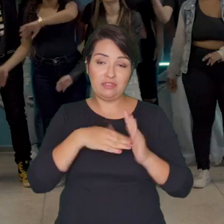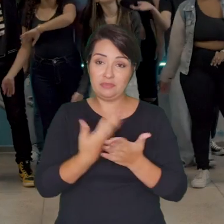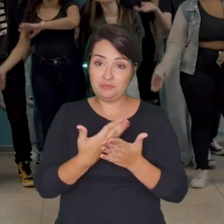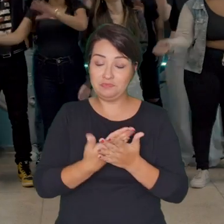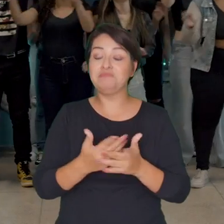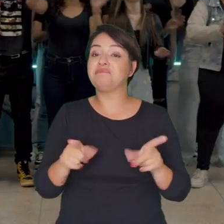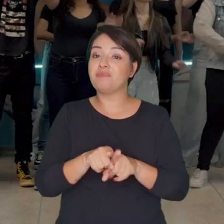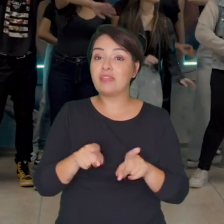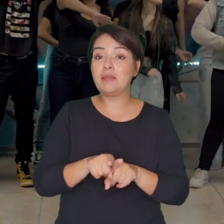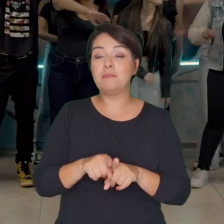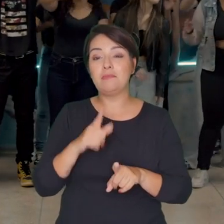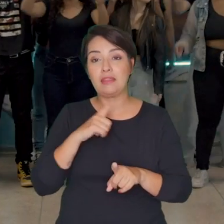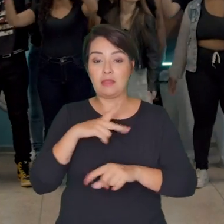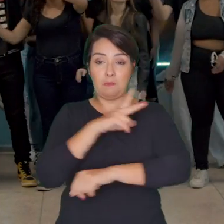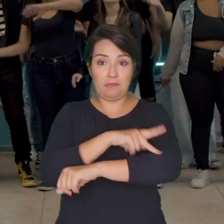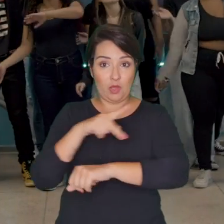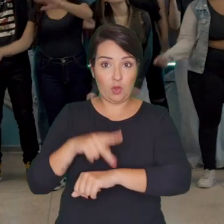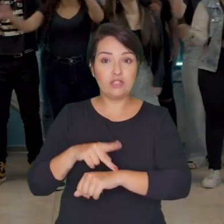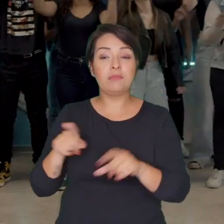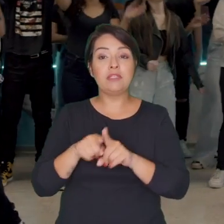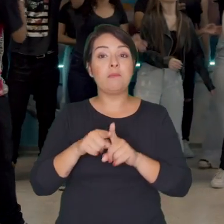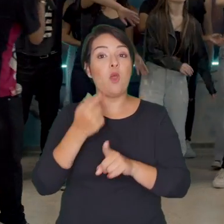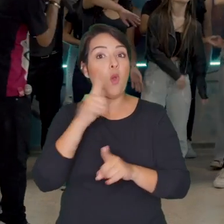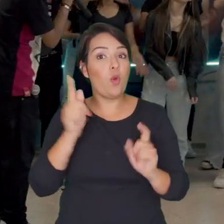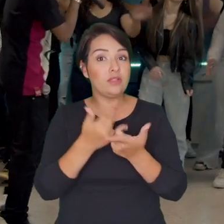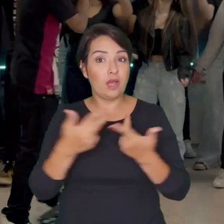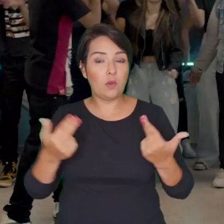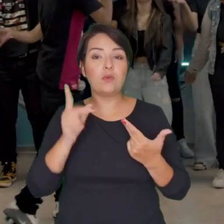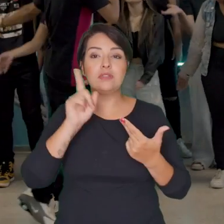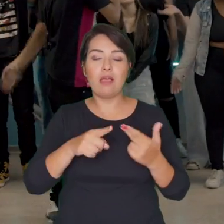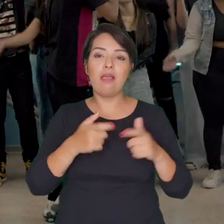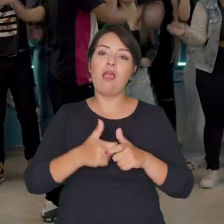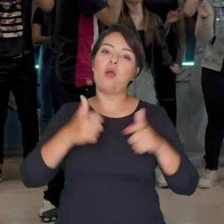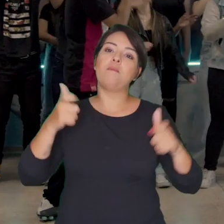Além disso, pedagogicamente também tem a ampliação do espectro cultural,